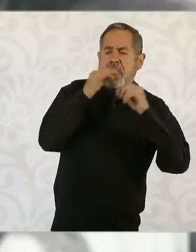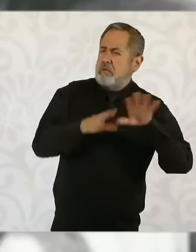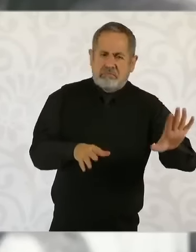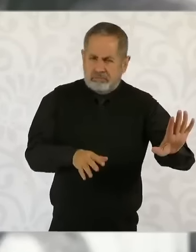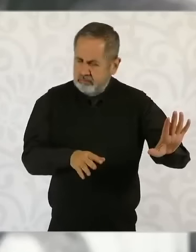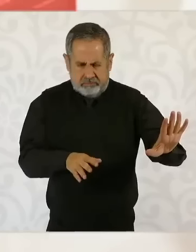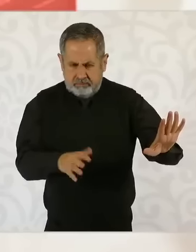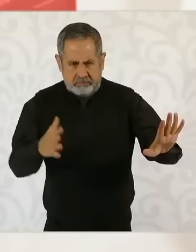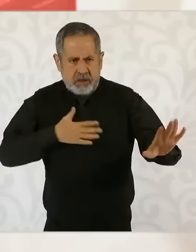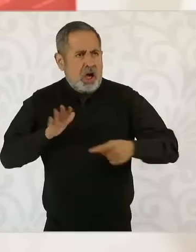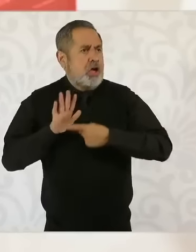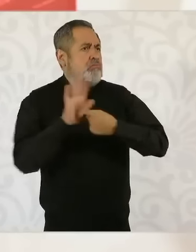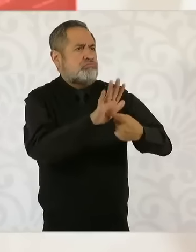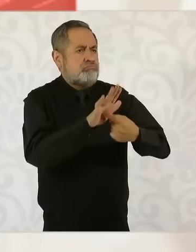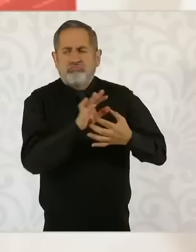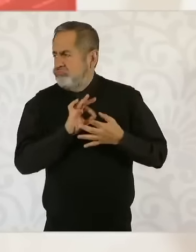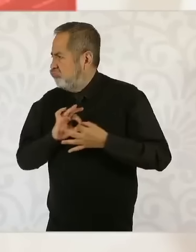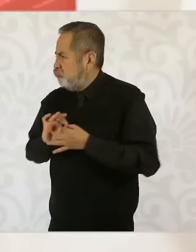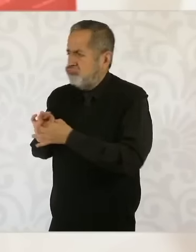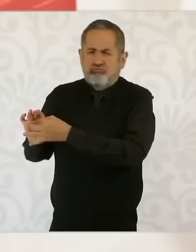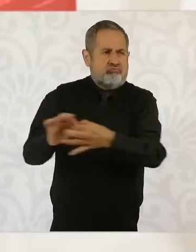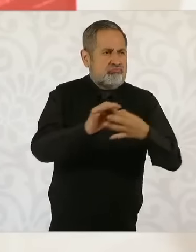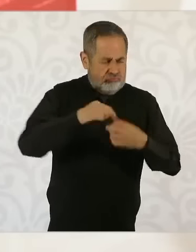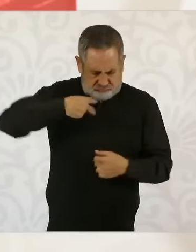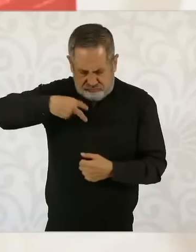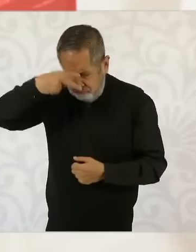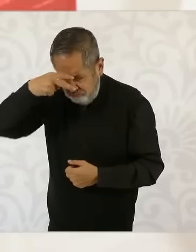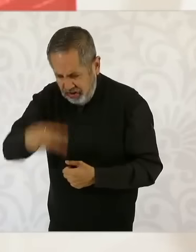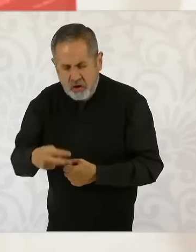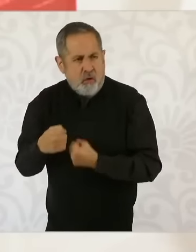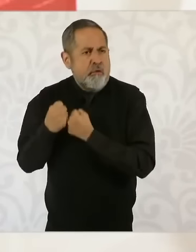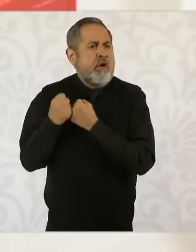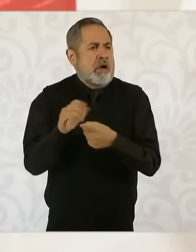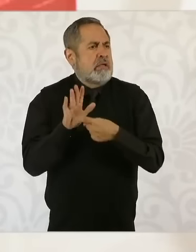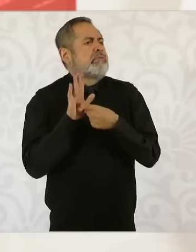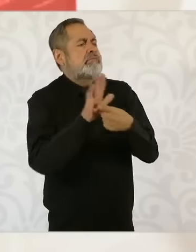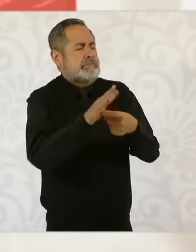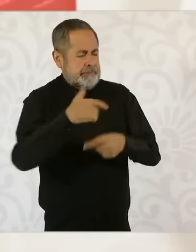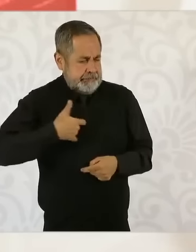de que nos unamos de que estemos conscientes de que de que de que estamos haciendo una gran